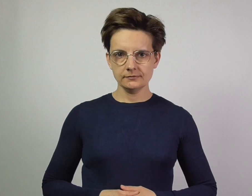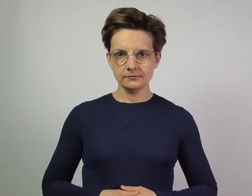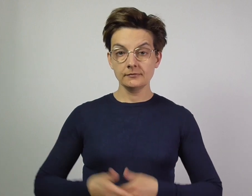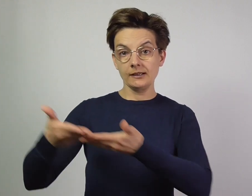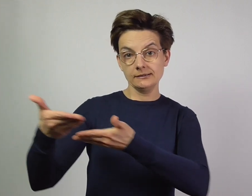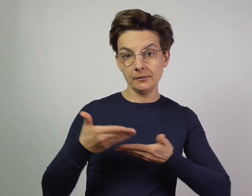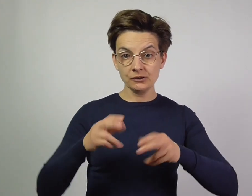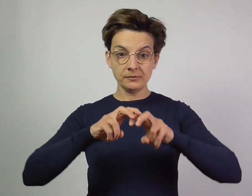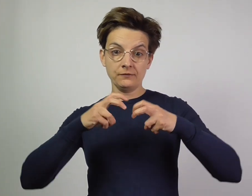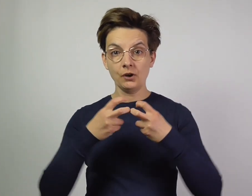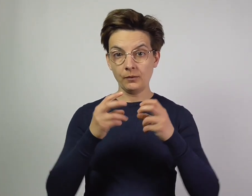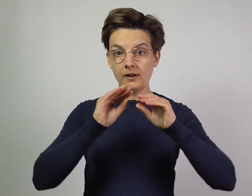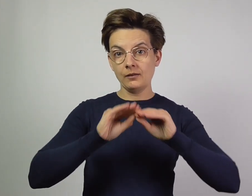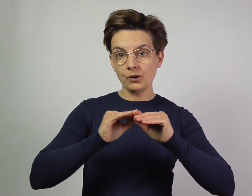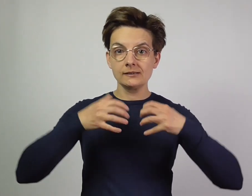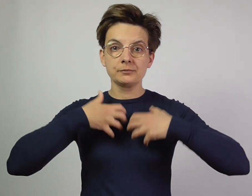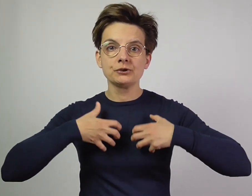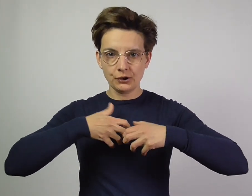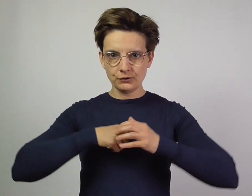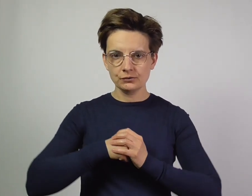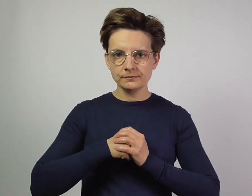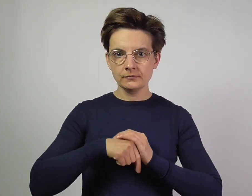Zapraszamy na Forum Edukacji Przyrodniczej.